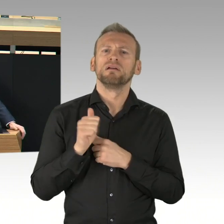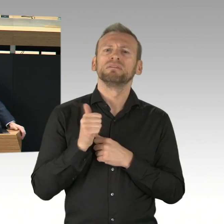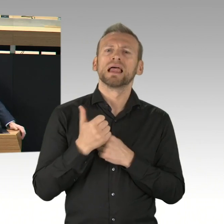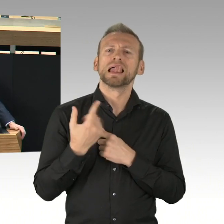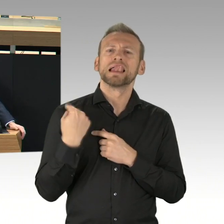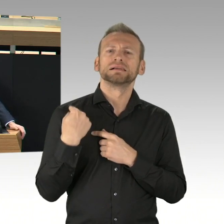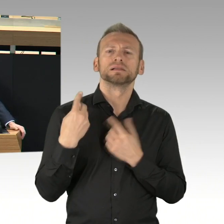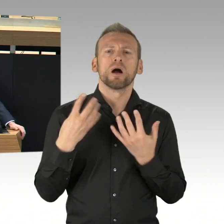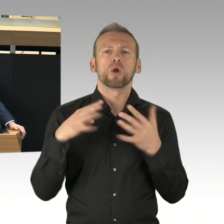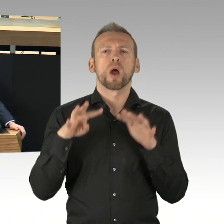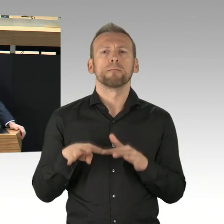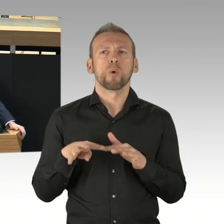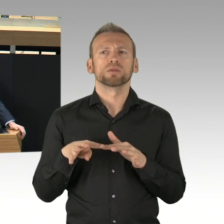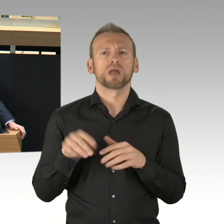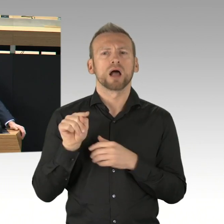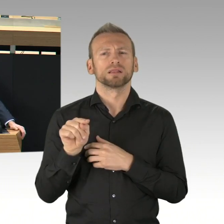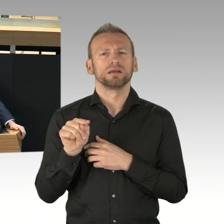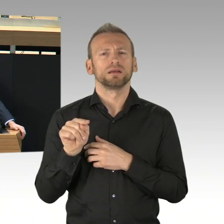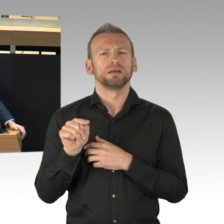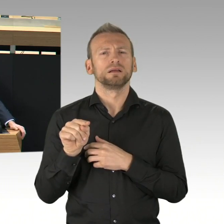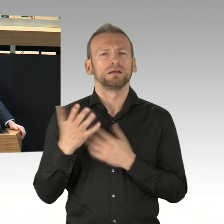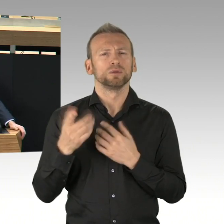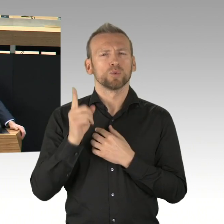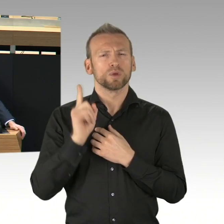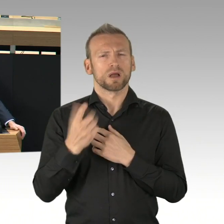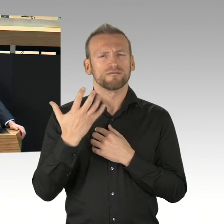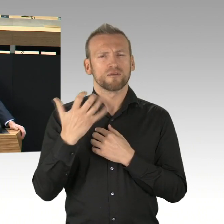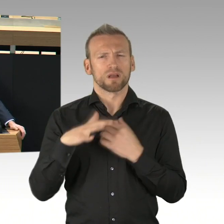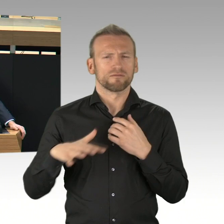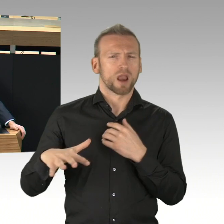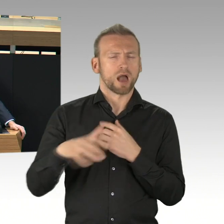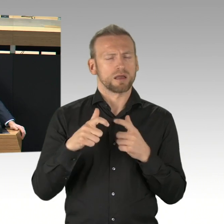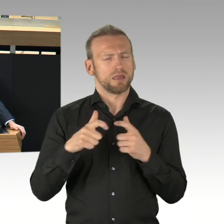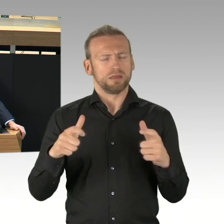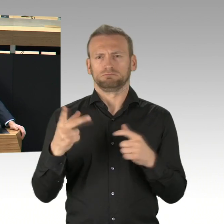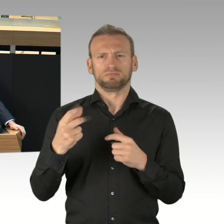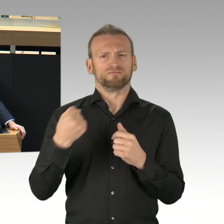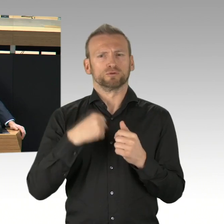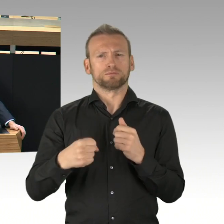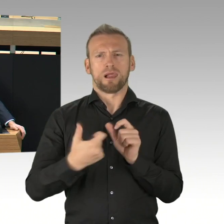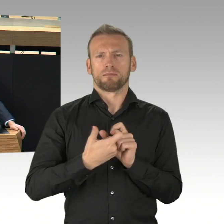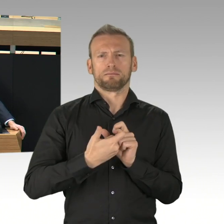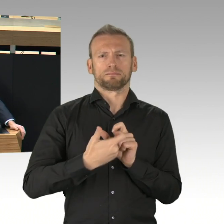Meine Güte. Setzen wir uns mit den Fakten auseinander,